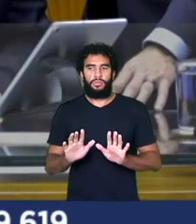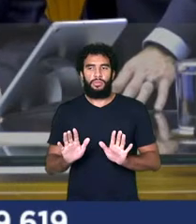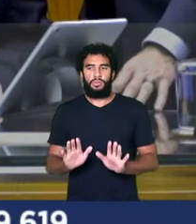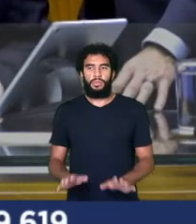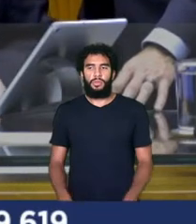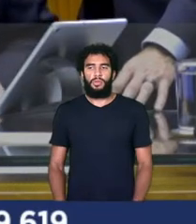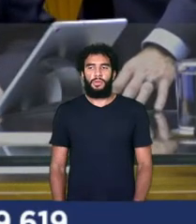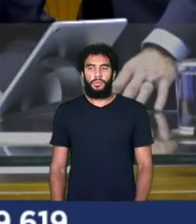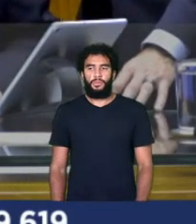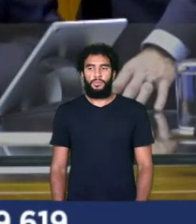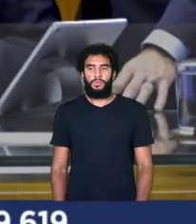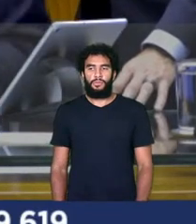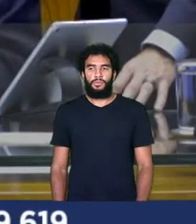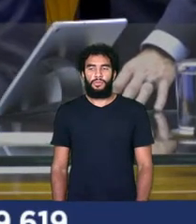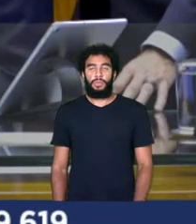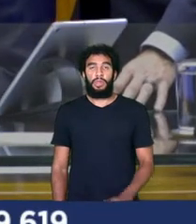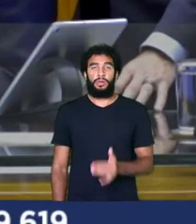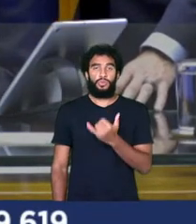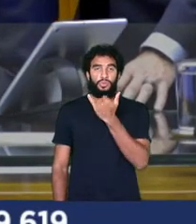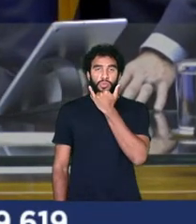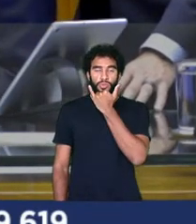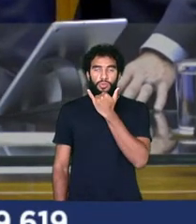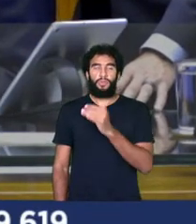MAS PODE CHAMAR O DEPUTADO PAULO TEIXEIRA E EU AGUARDO. NÃO TEM PROBLEMA. -- [PRESIDENTE]: